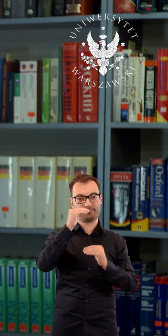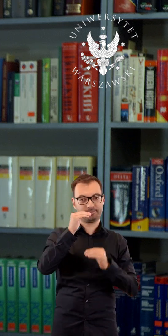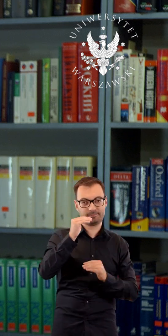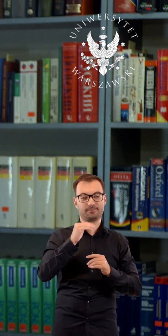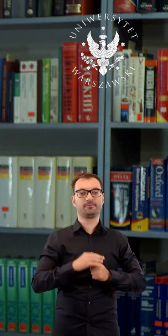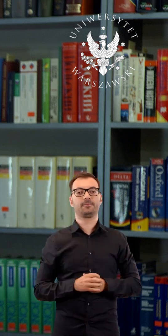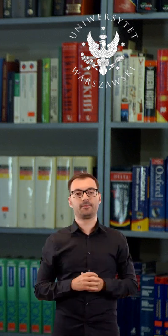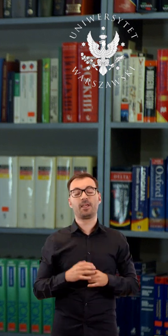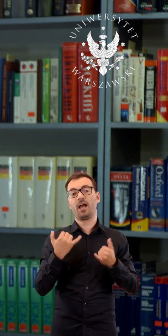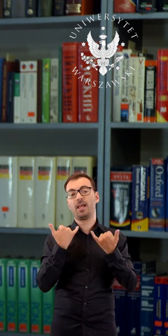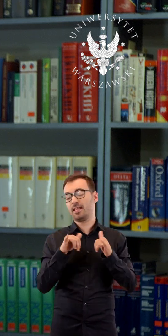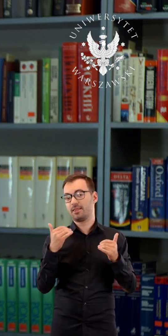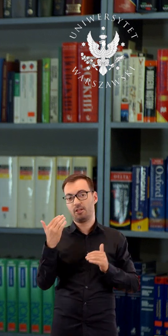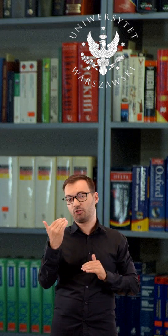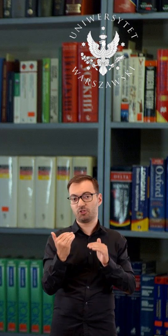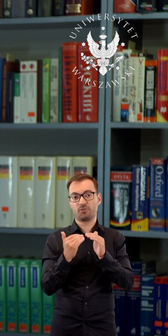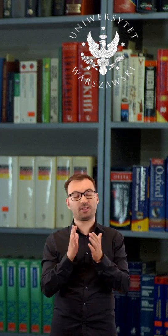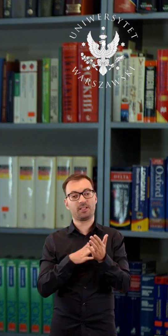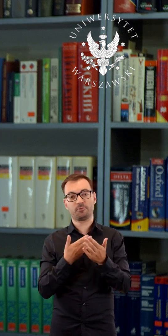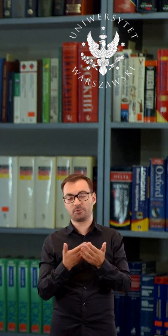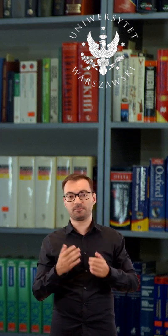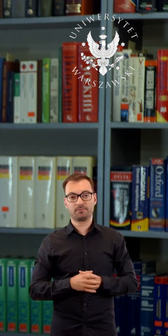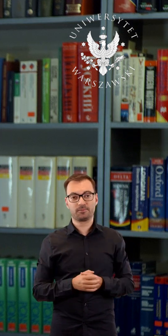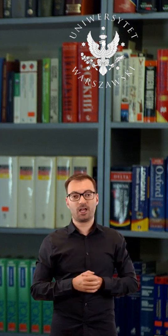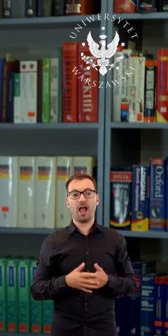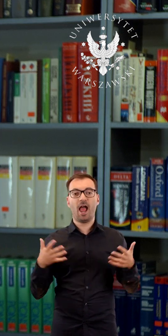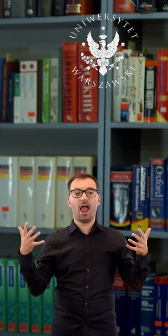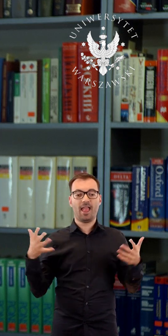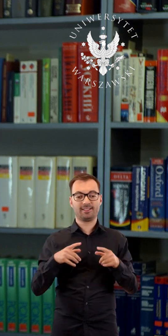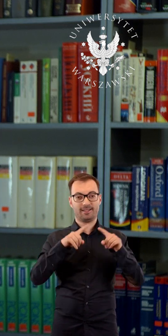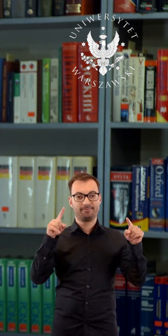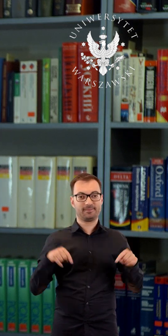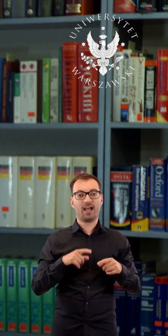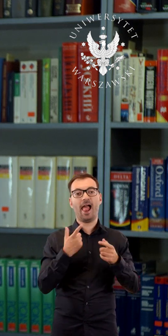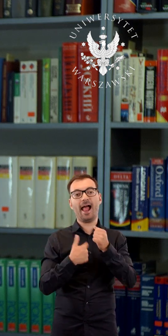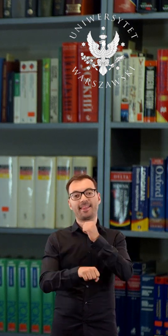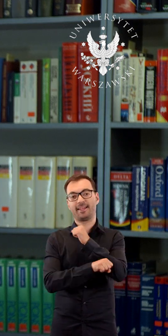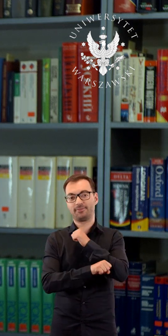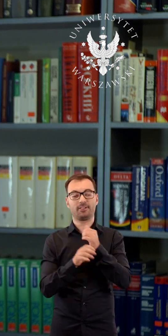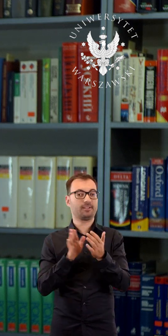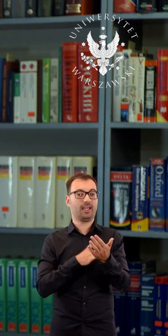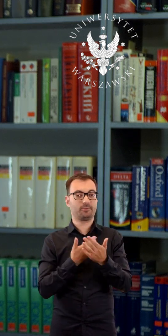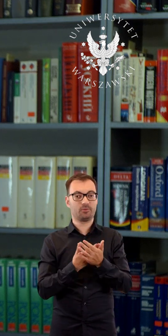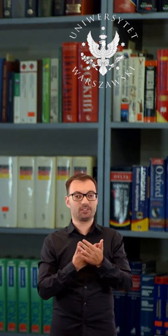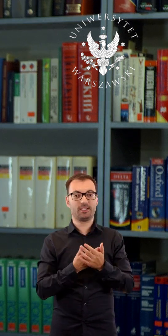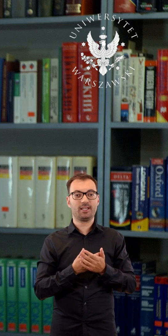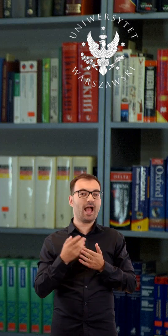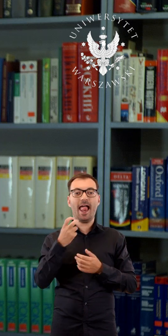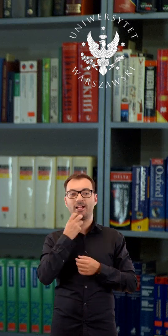Kolejnym dostosowaniem, o które można się starać, to przygotowanie arkusza egzaminacyjnego w formie alternatywnej, na przykład w formie elektronicznej